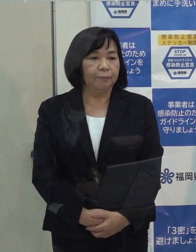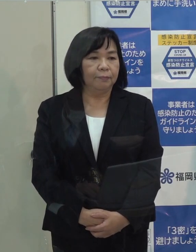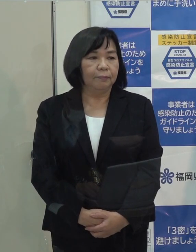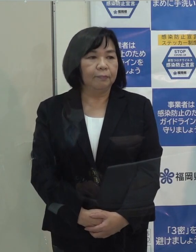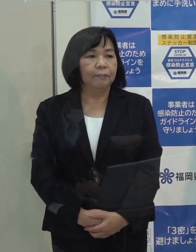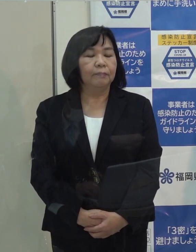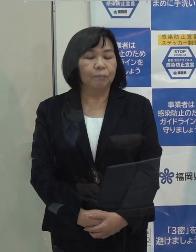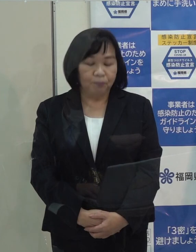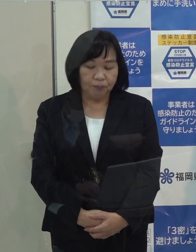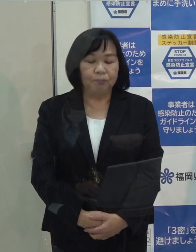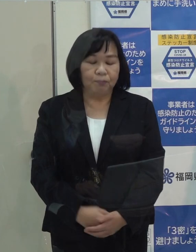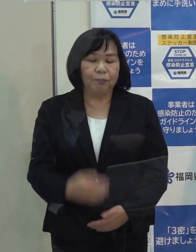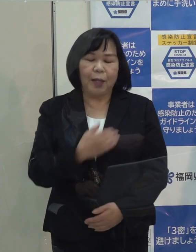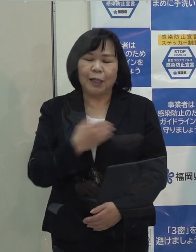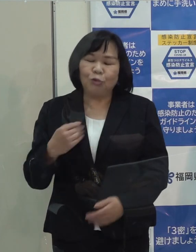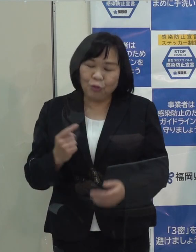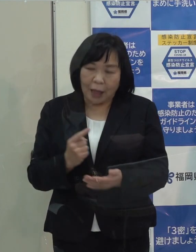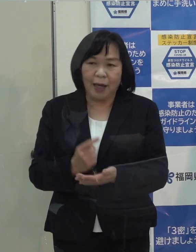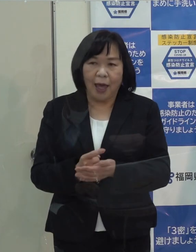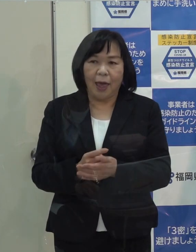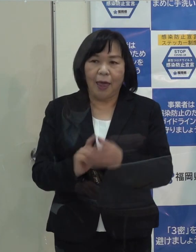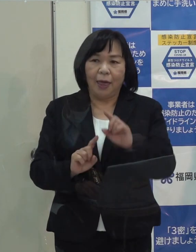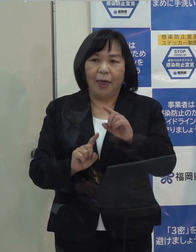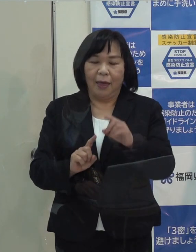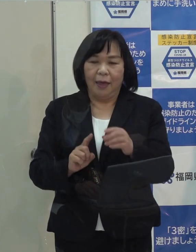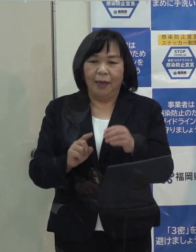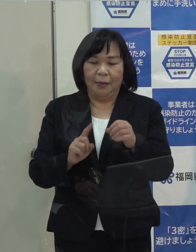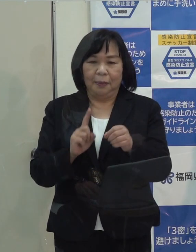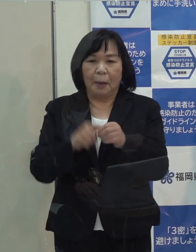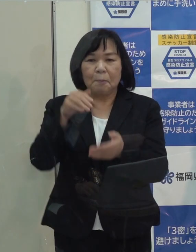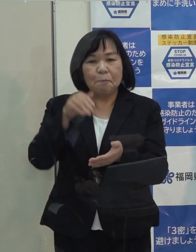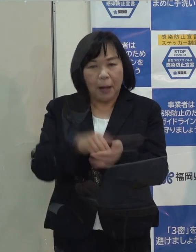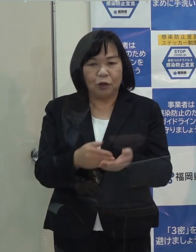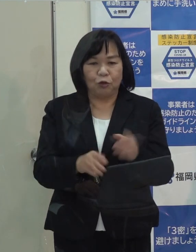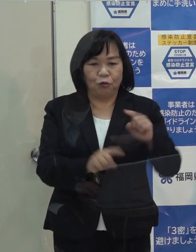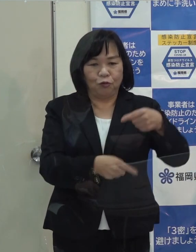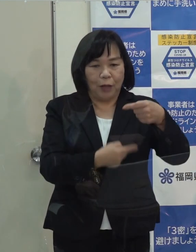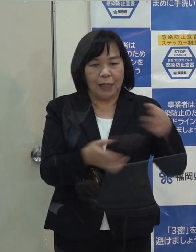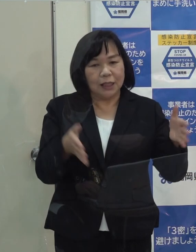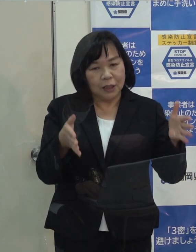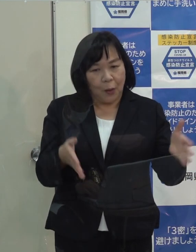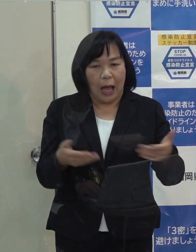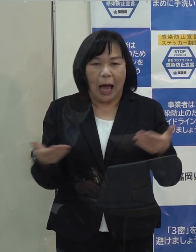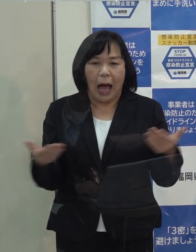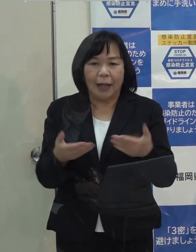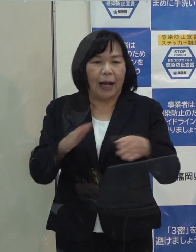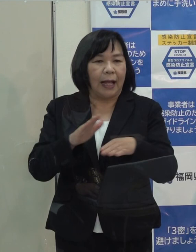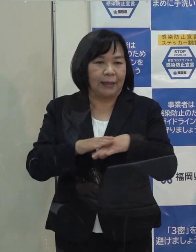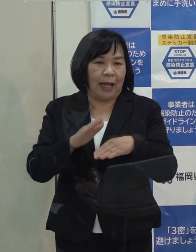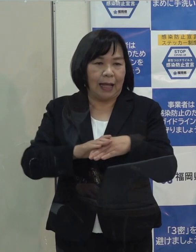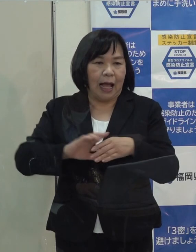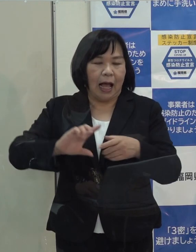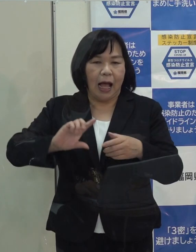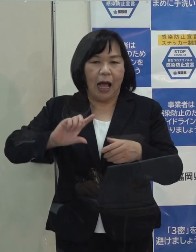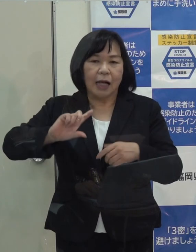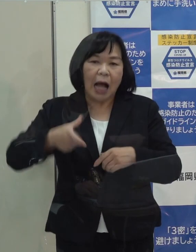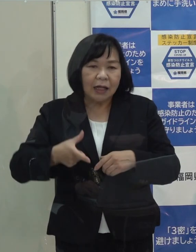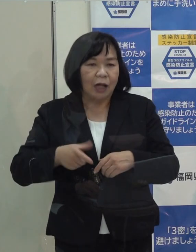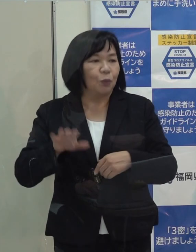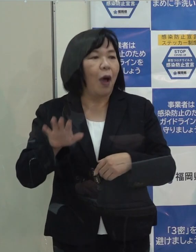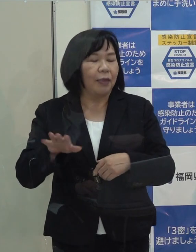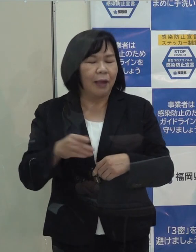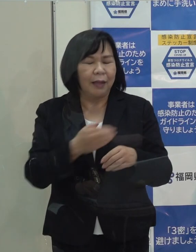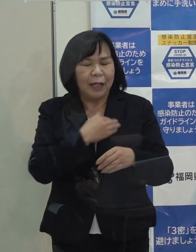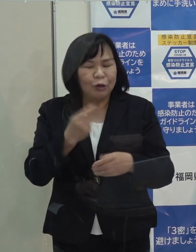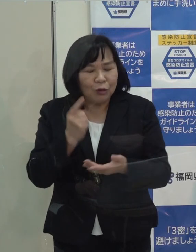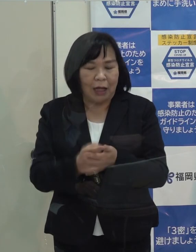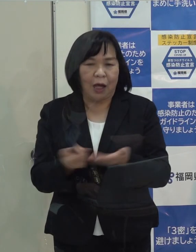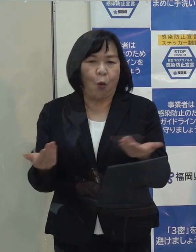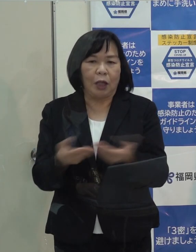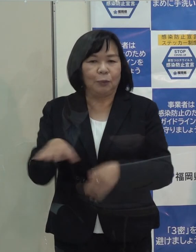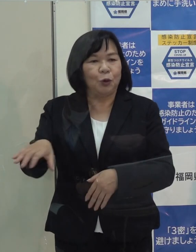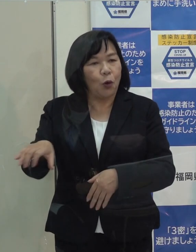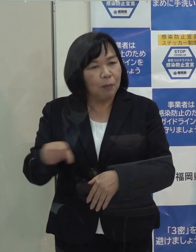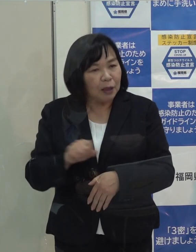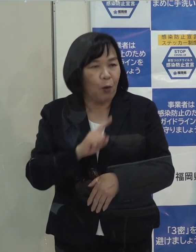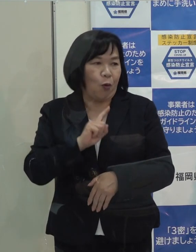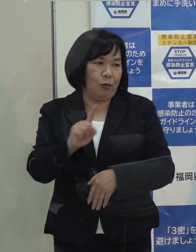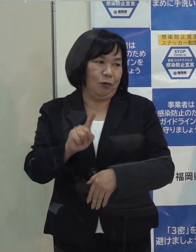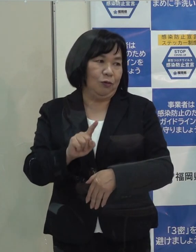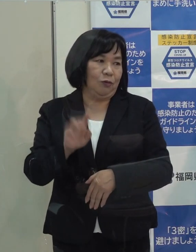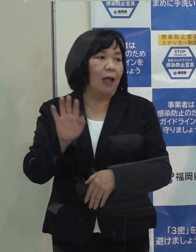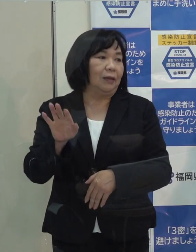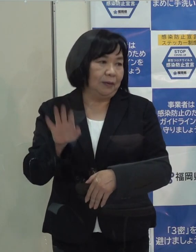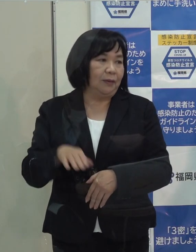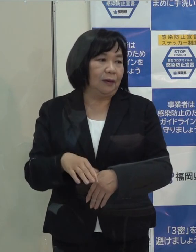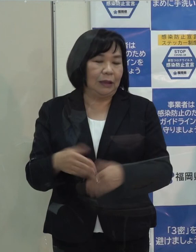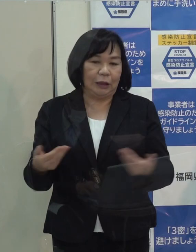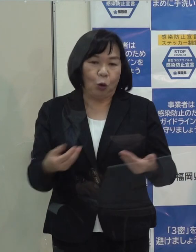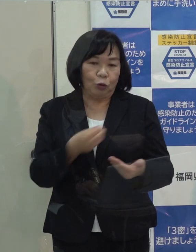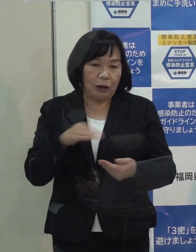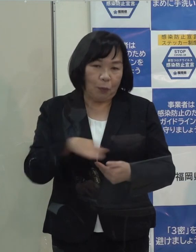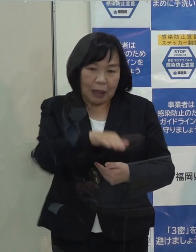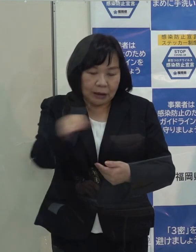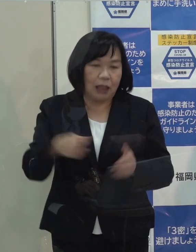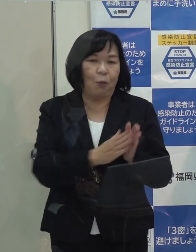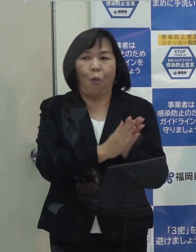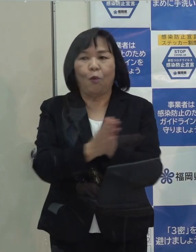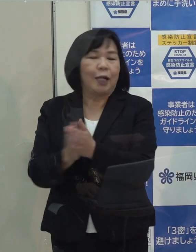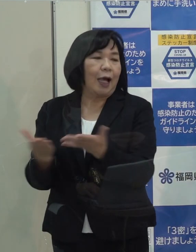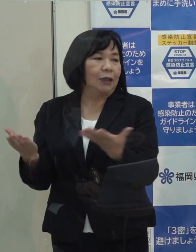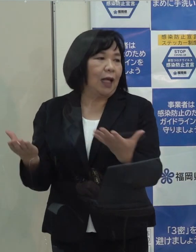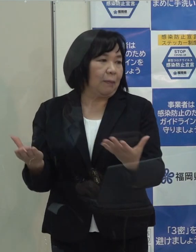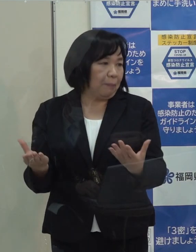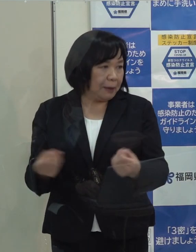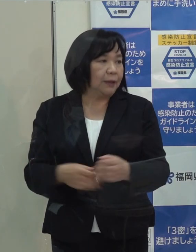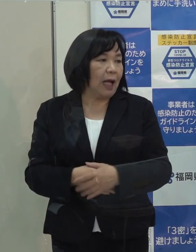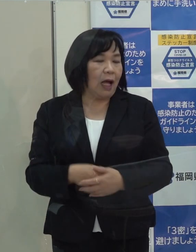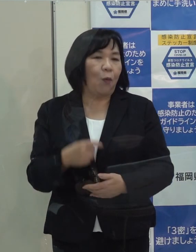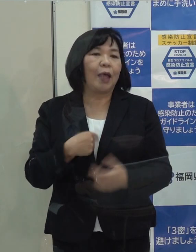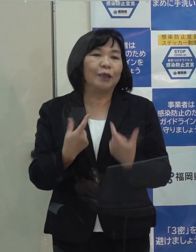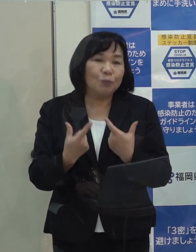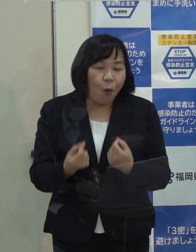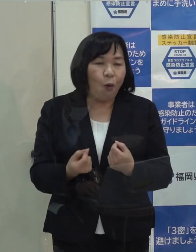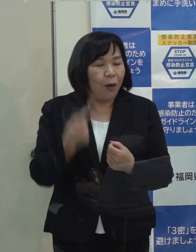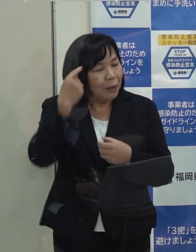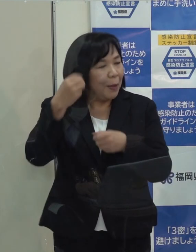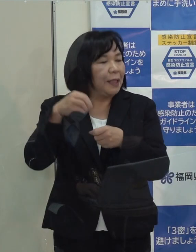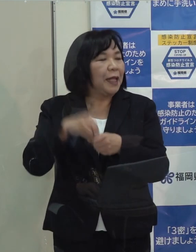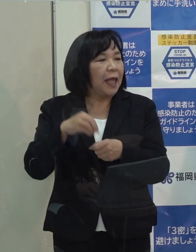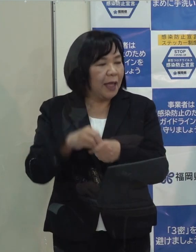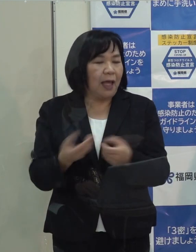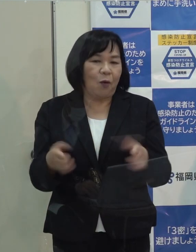（知事）働き方改革もあって できるだけ年末年始は休みを取ることになっており 職員の皆さんにもお願いしていますので 私もそれを頭に置きながら決めたいと思います